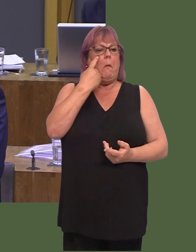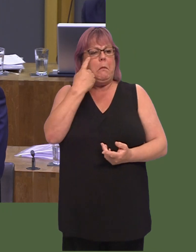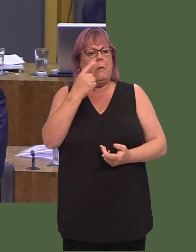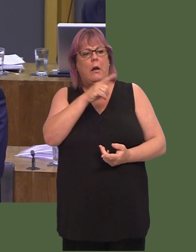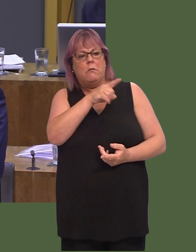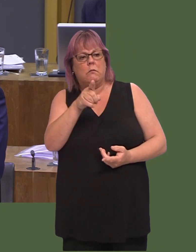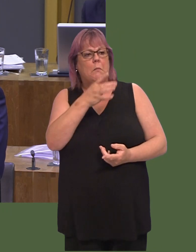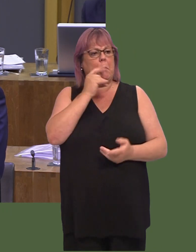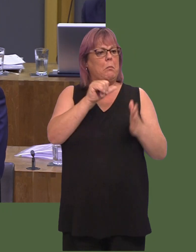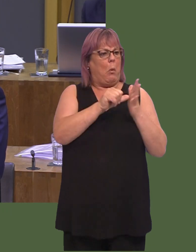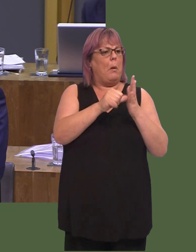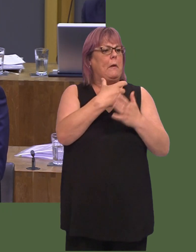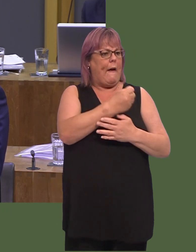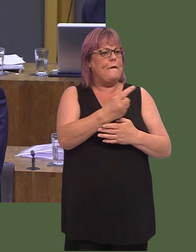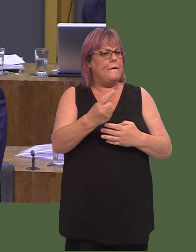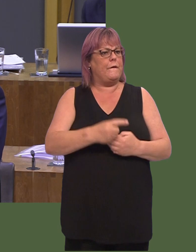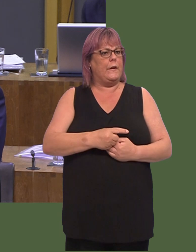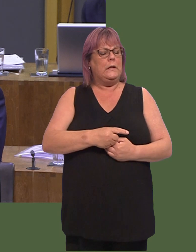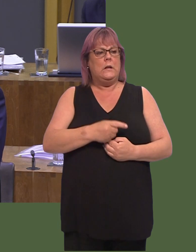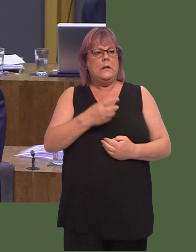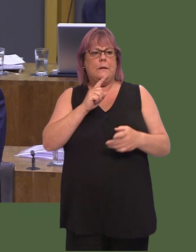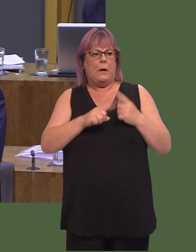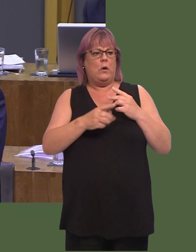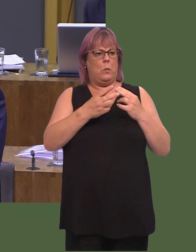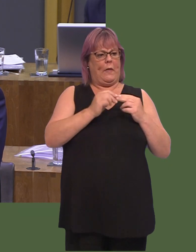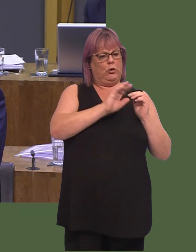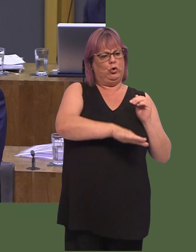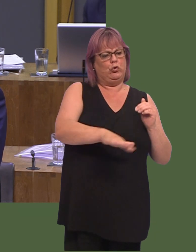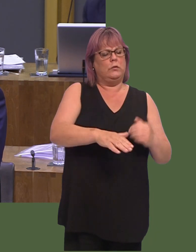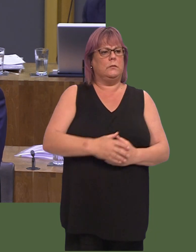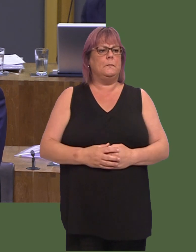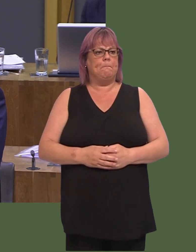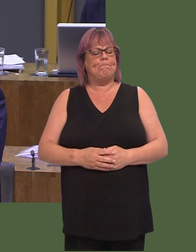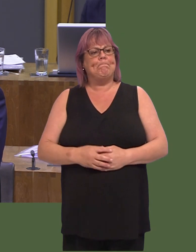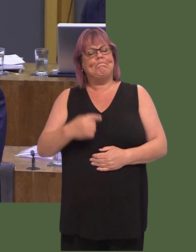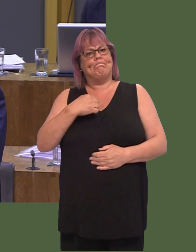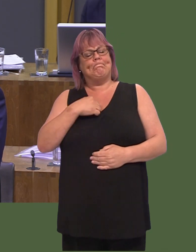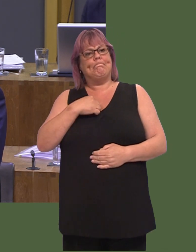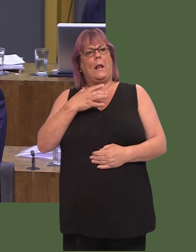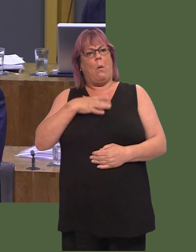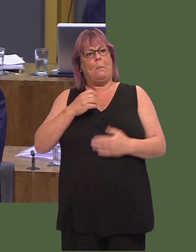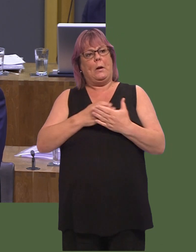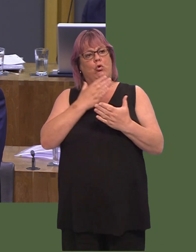rhai pobl wedi cael ynglyn ‚'u plant yn enwedig, mae hyn yn rhywbeth rydw i'n moyn sicrhau sy'n cael ei yrru ymlaen.